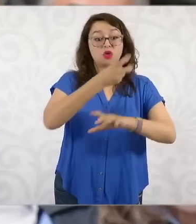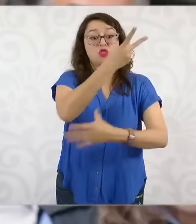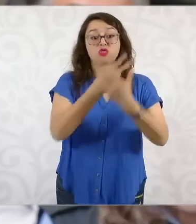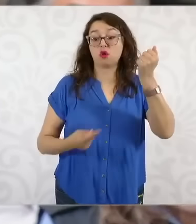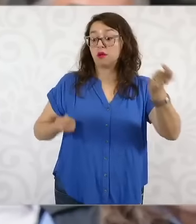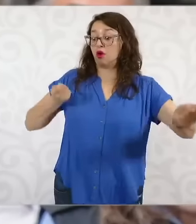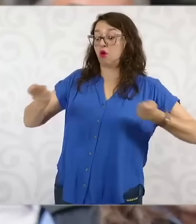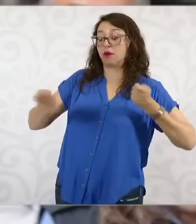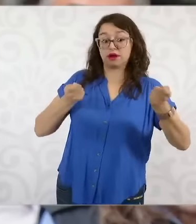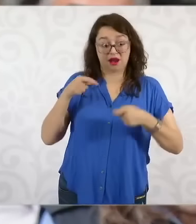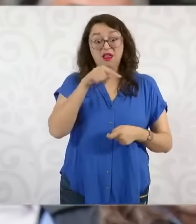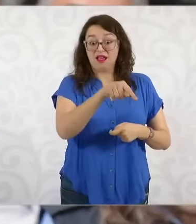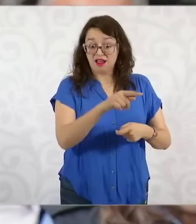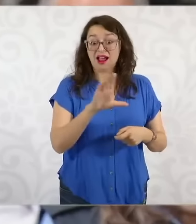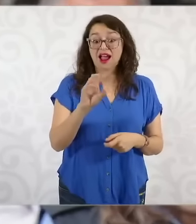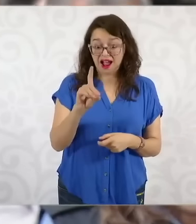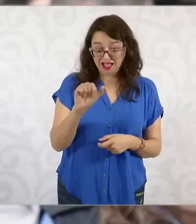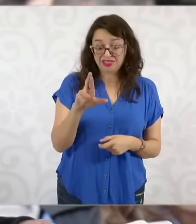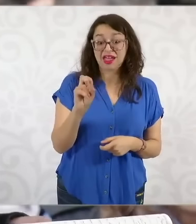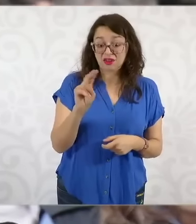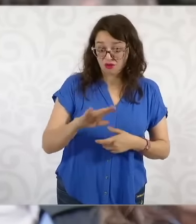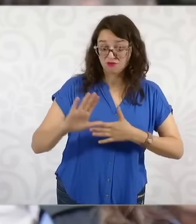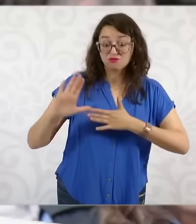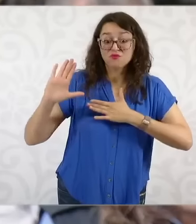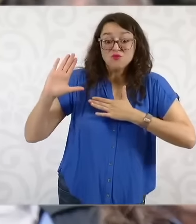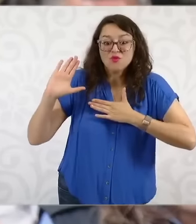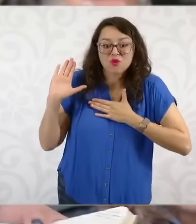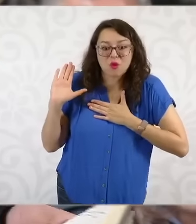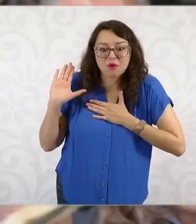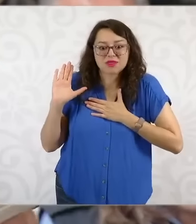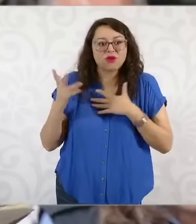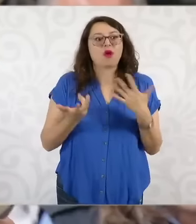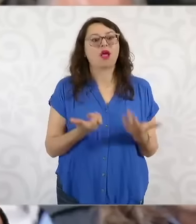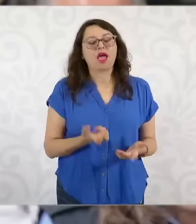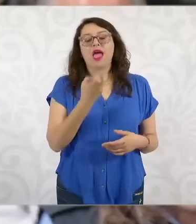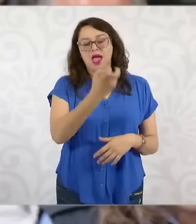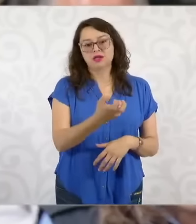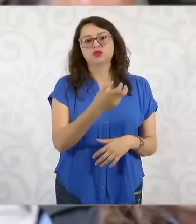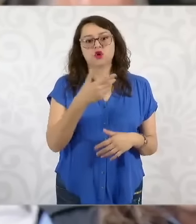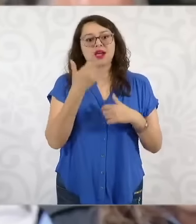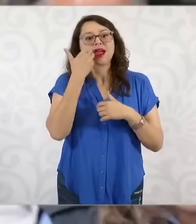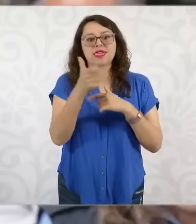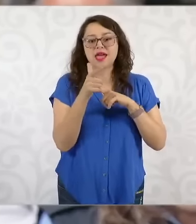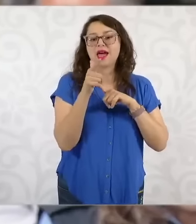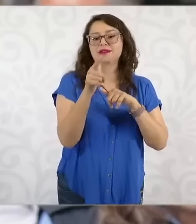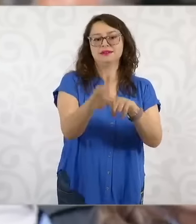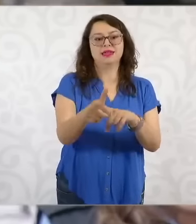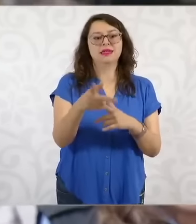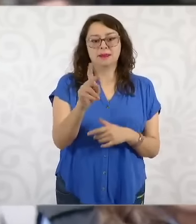Eh, eso ocurrió eh pues en su sexenio, es es la vía que iba a seguir el PAN en el gobierno.